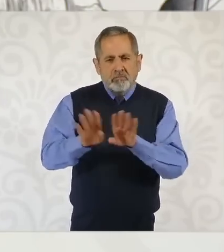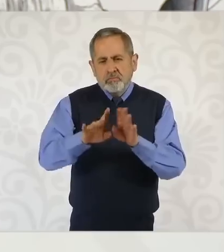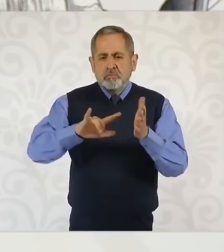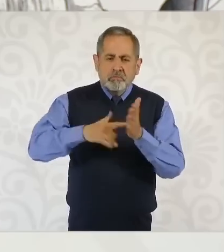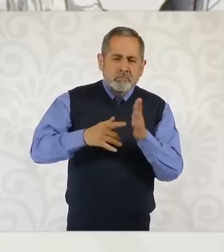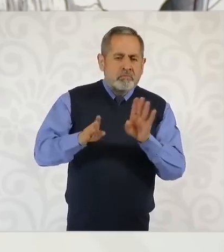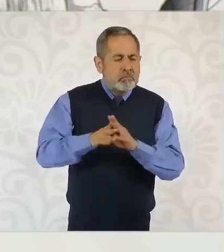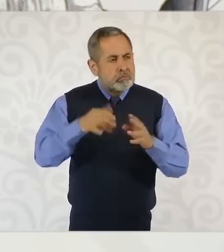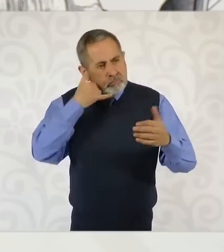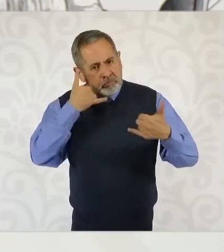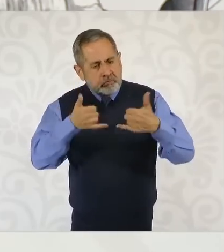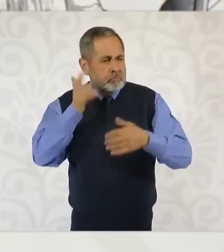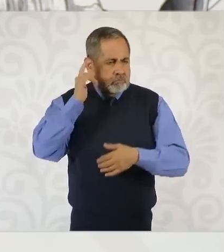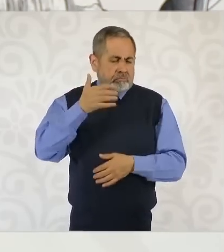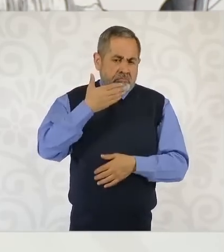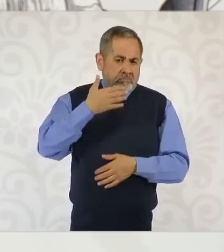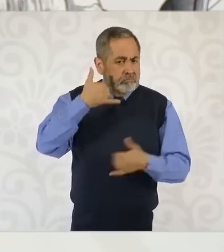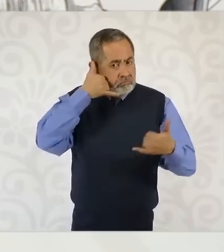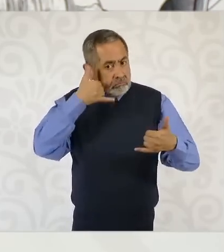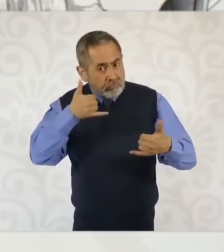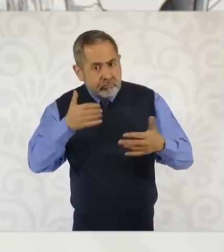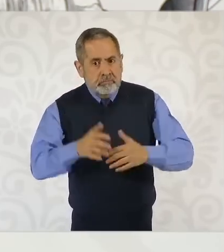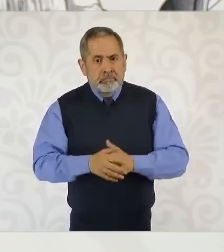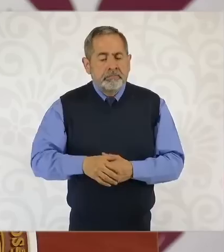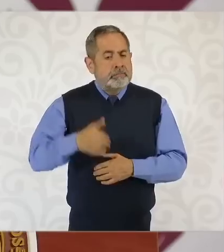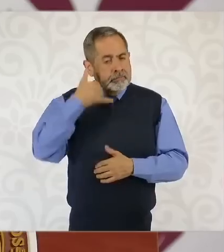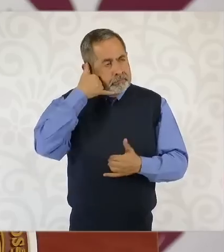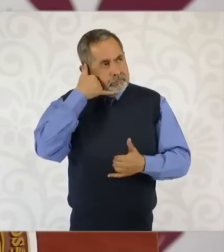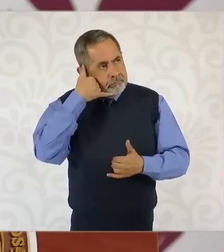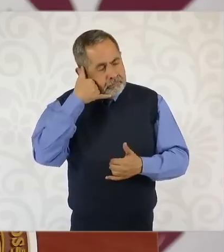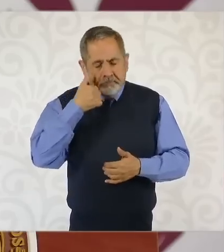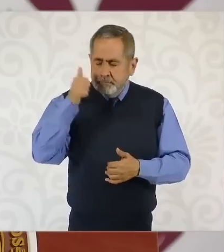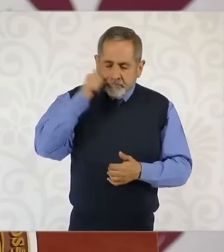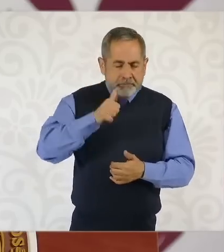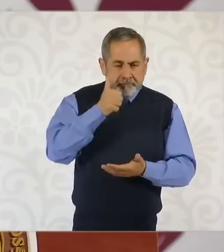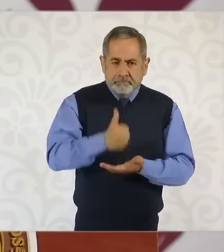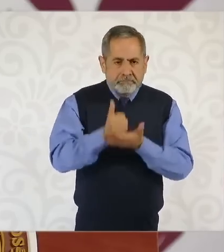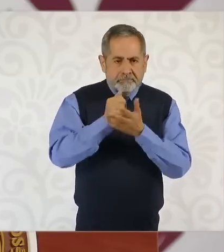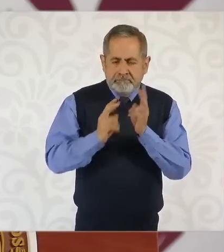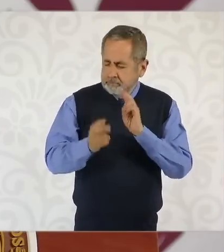Pues que si se de la llamada porque siempre el diálogo ayuda siempre siempre siempre siem y más